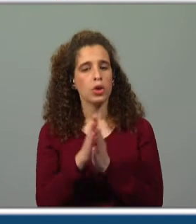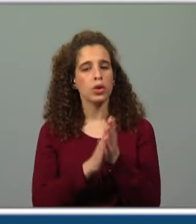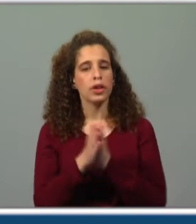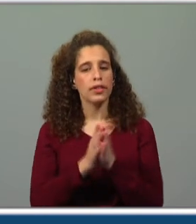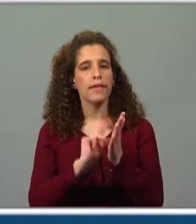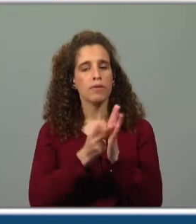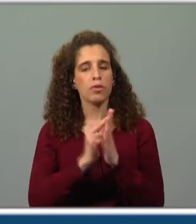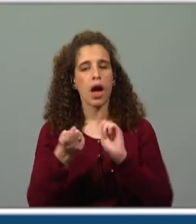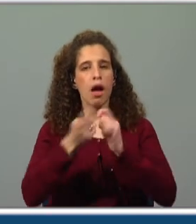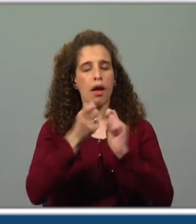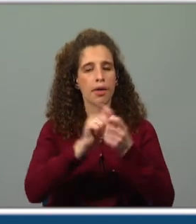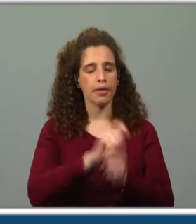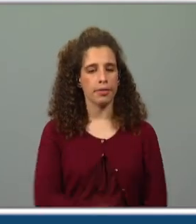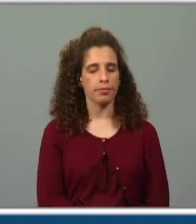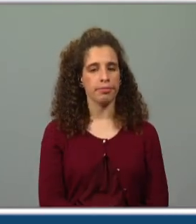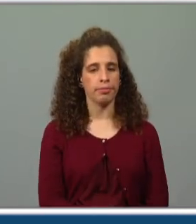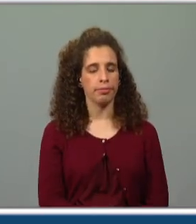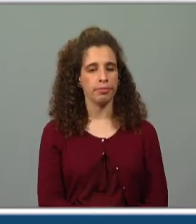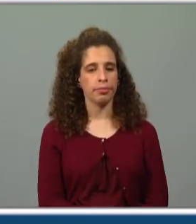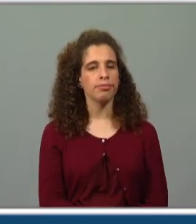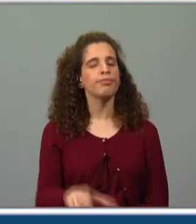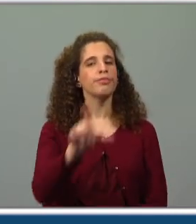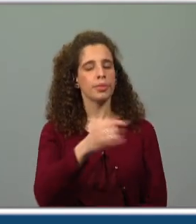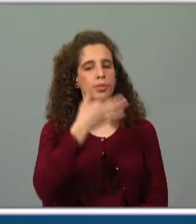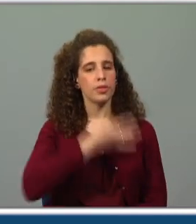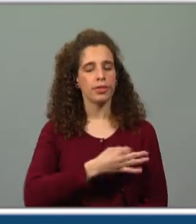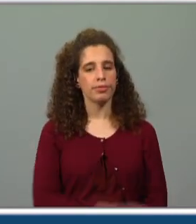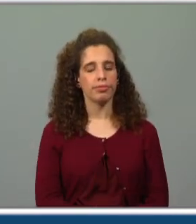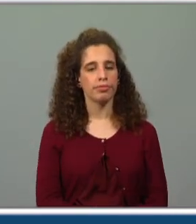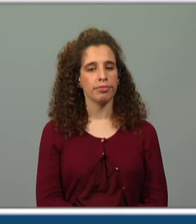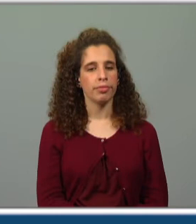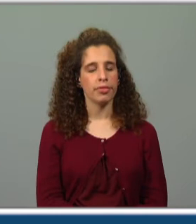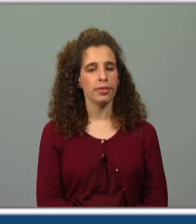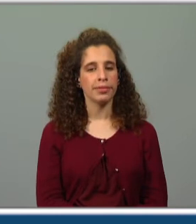vocabulário adequado também está correto portanto carinha 合適的詞彙親愛的，這也是正確的